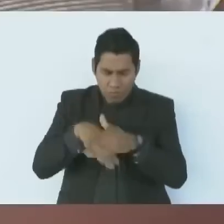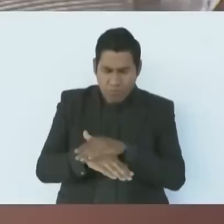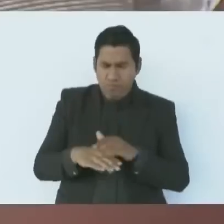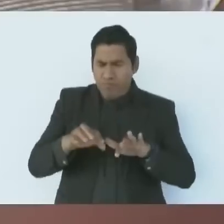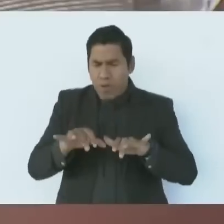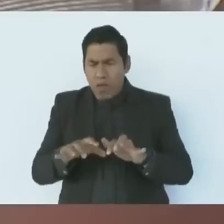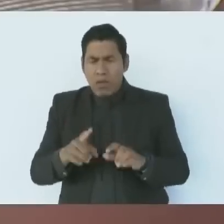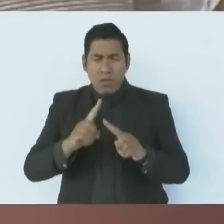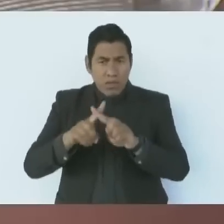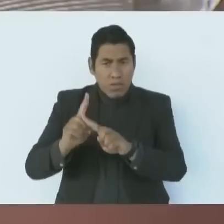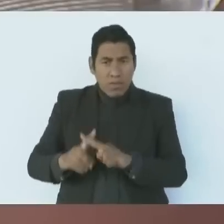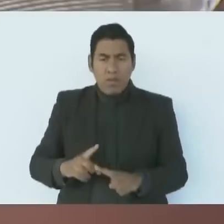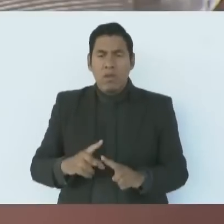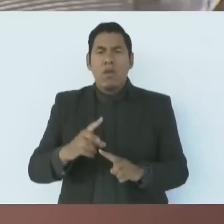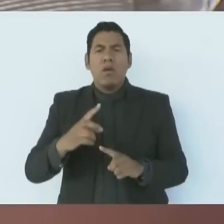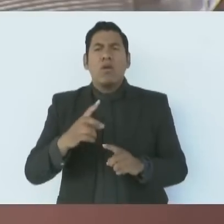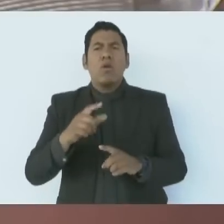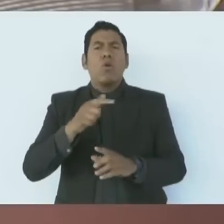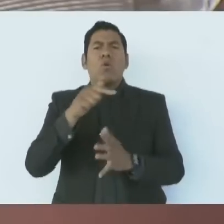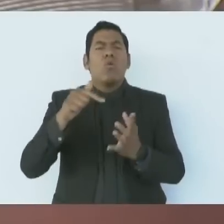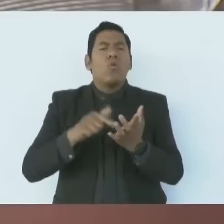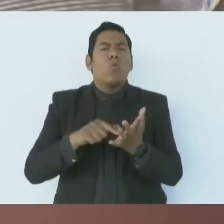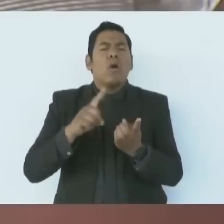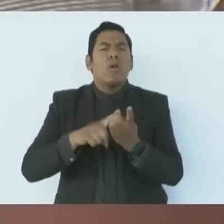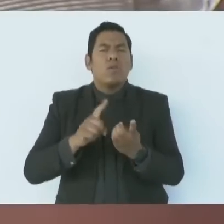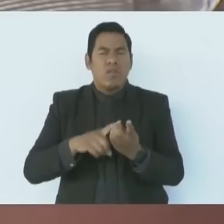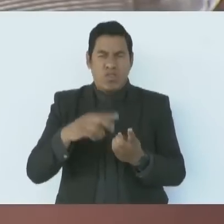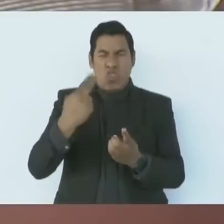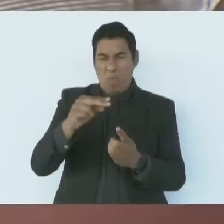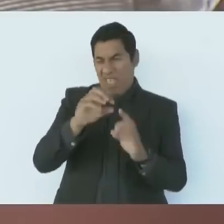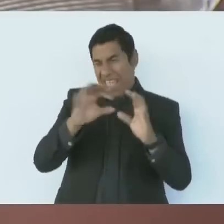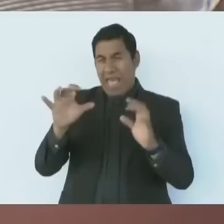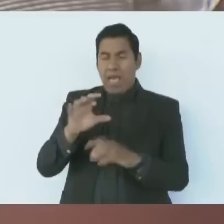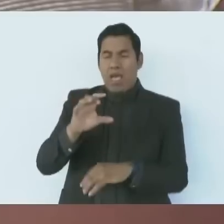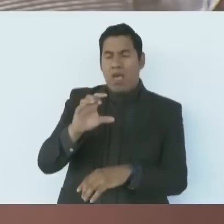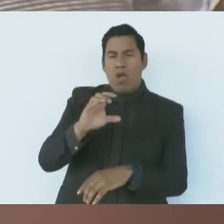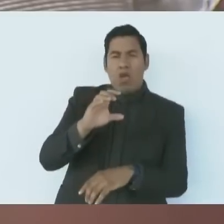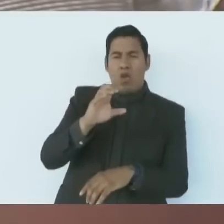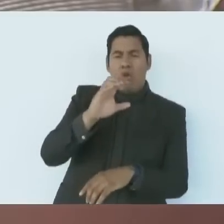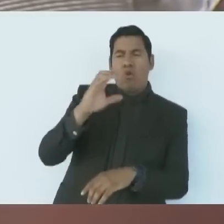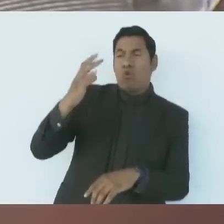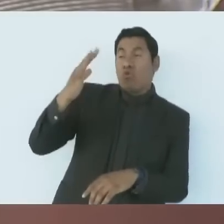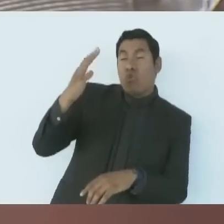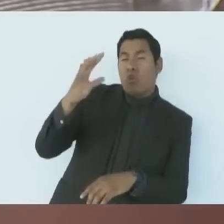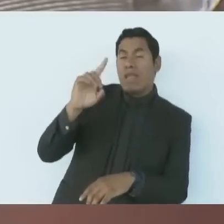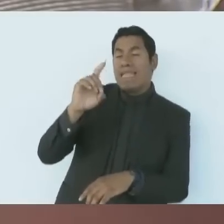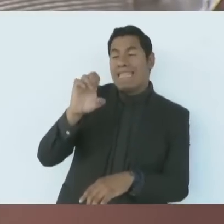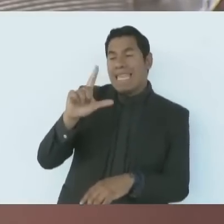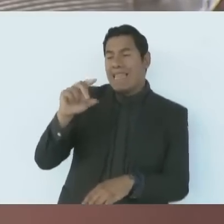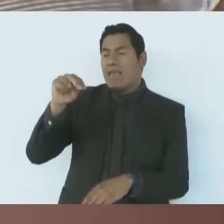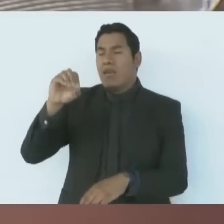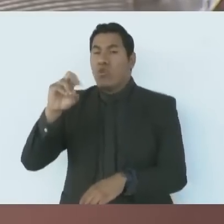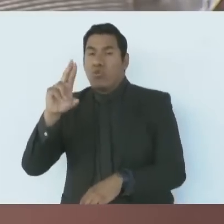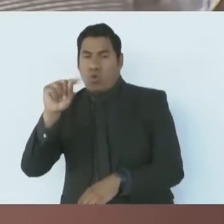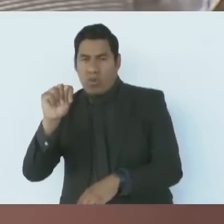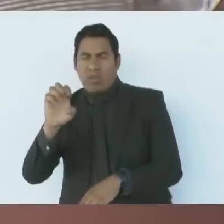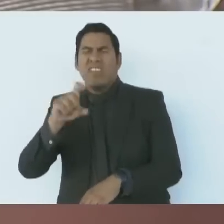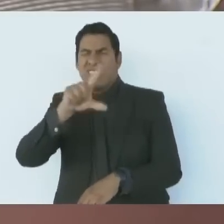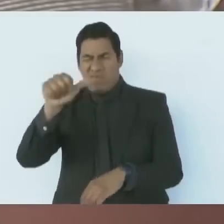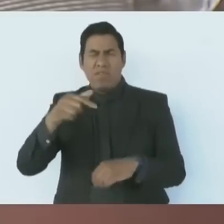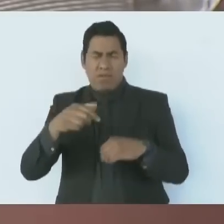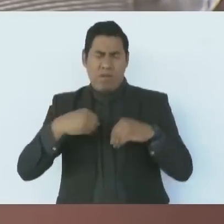es Sol del norte. energia.gob.mx y todo eso lo vamos a estar también promocionando en sus hogares